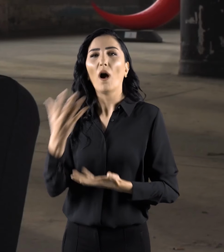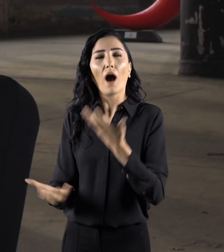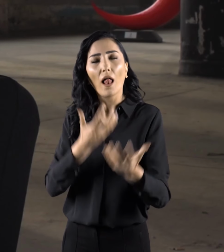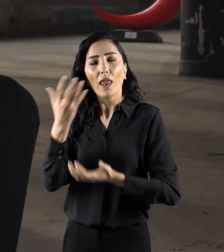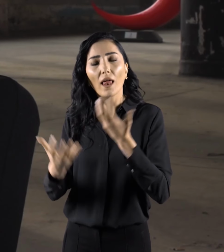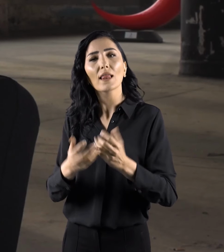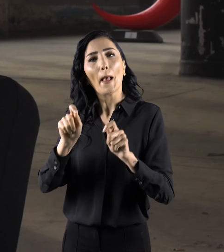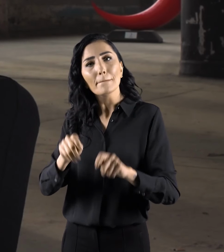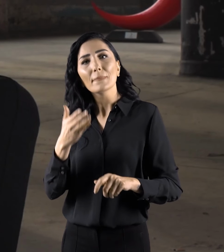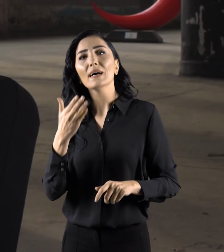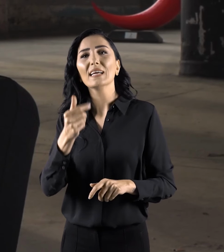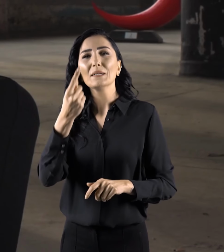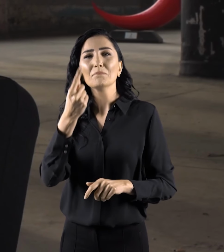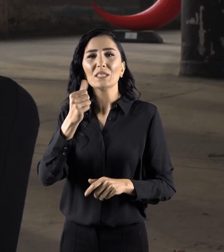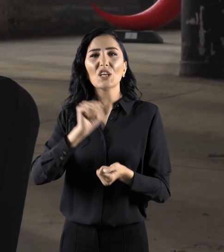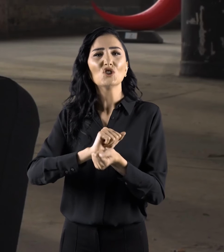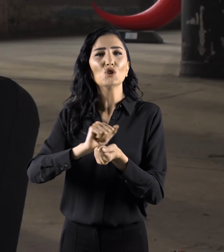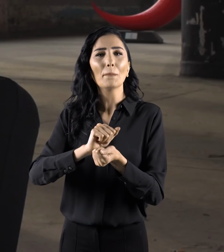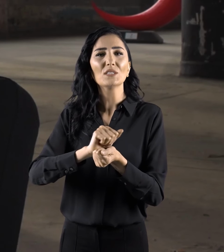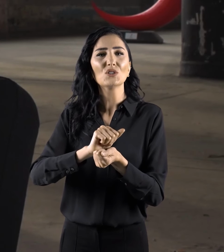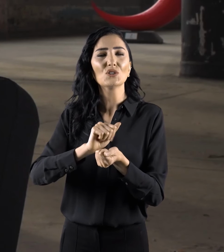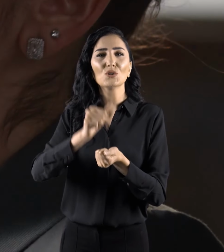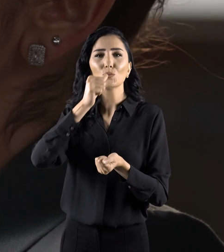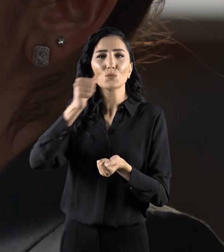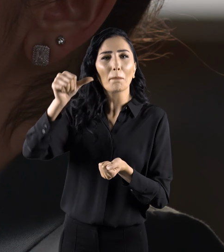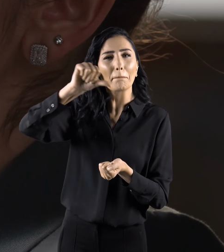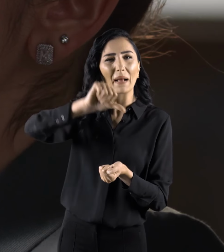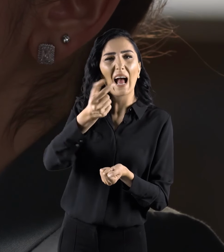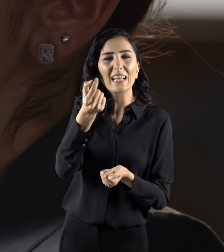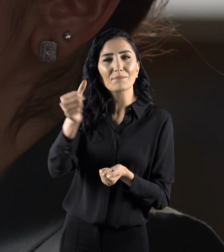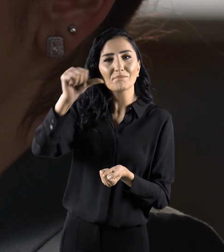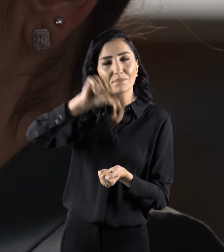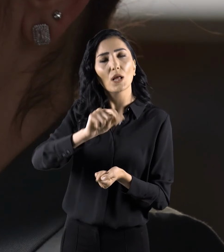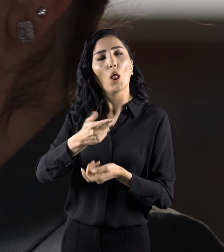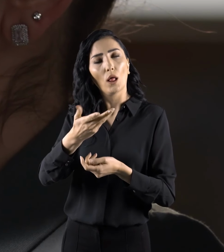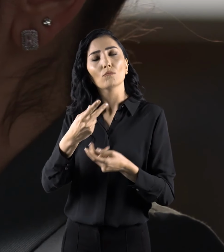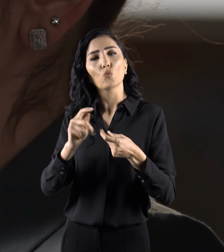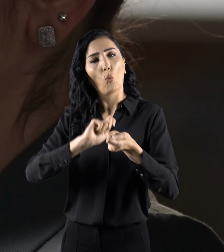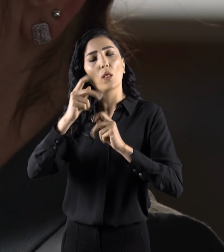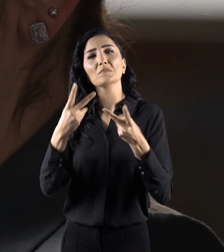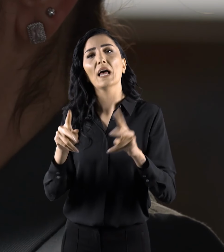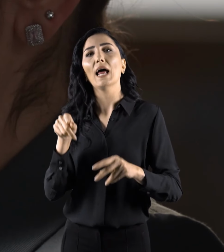kaynatma yöntemini deneyerek içine bir miktar da klorsuz çamaşır suyu katarak kullanabiliriz.